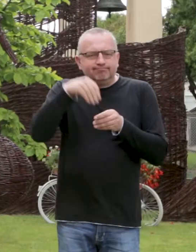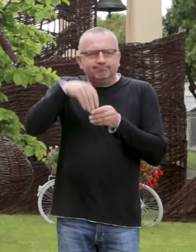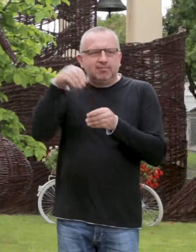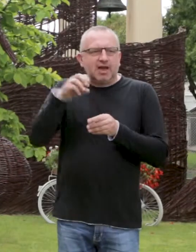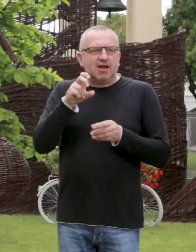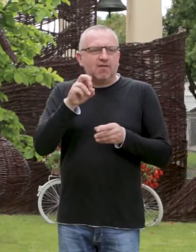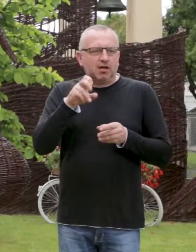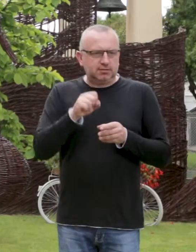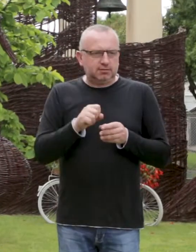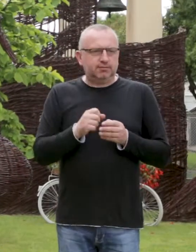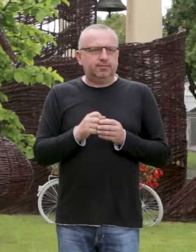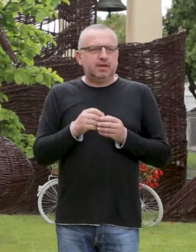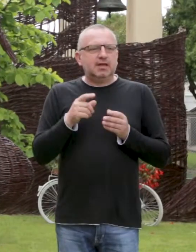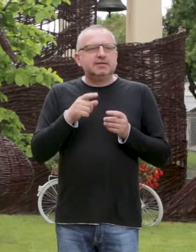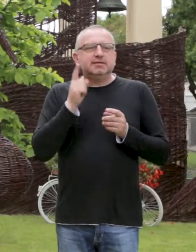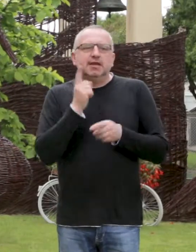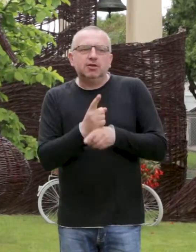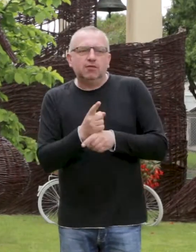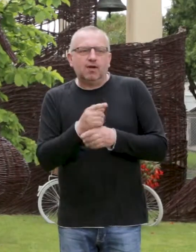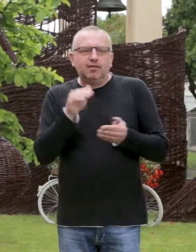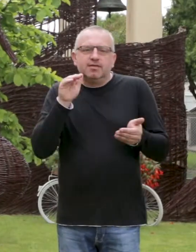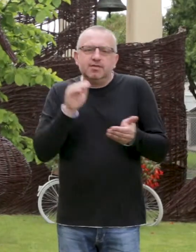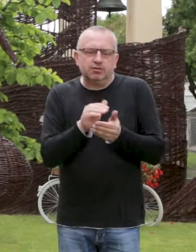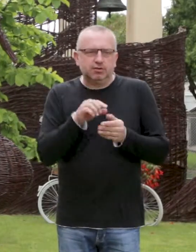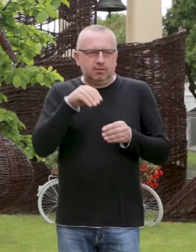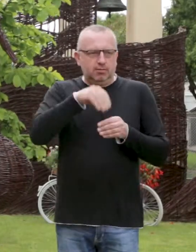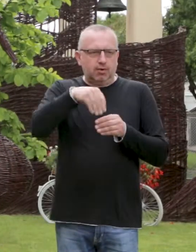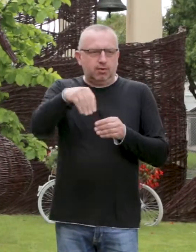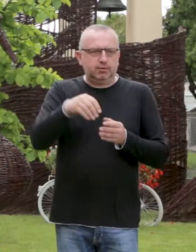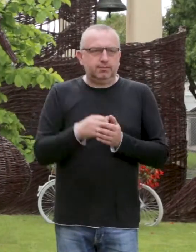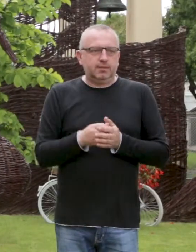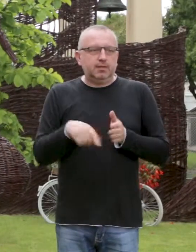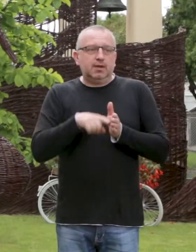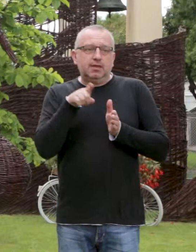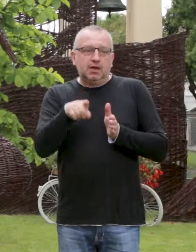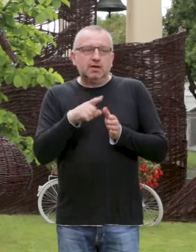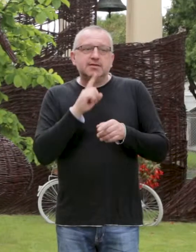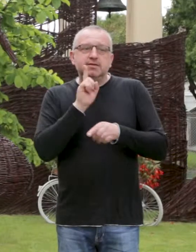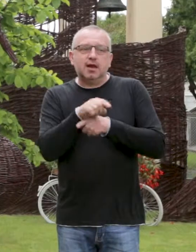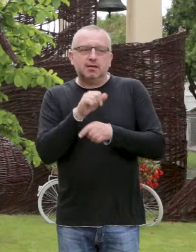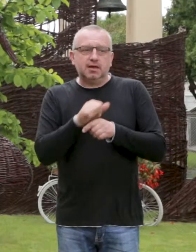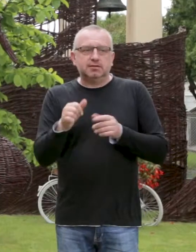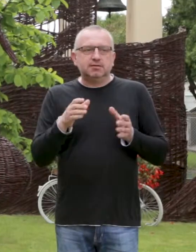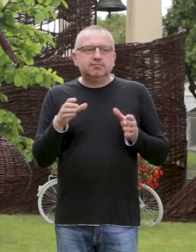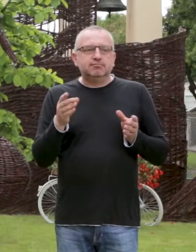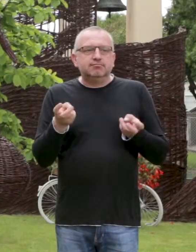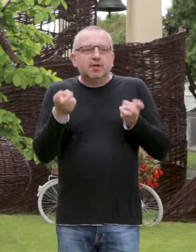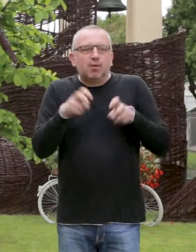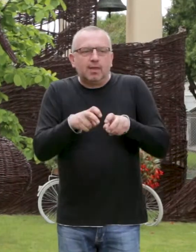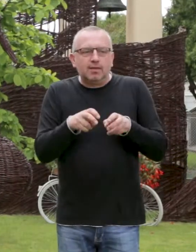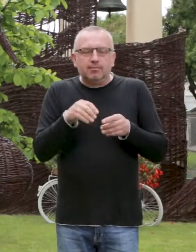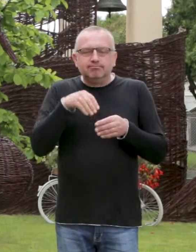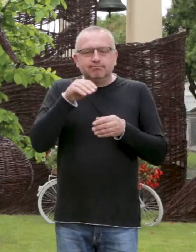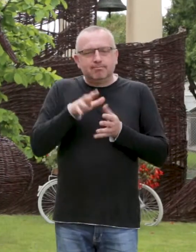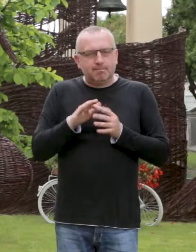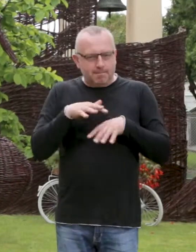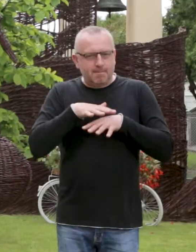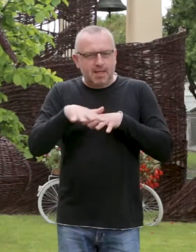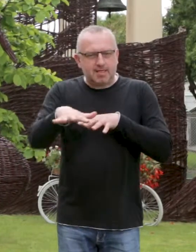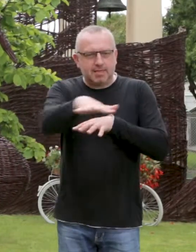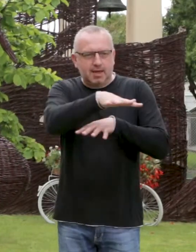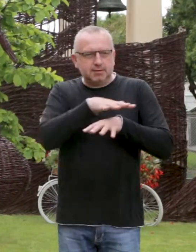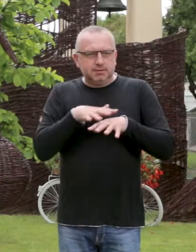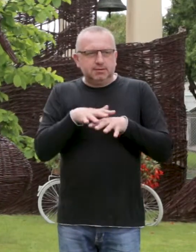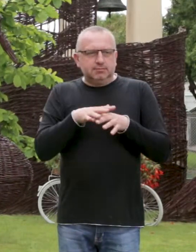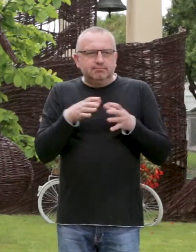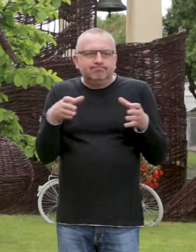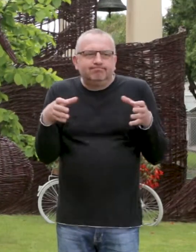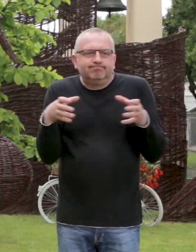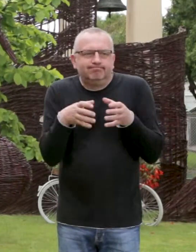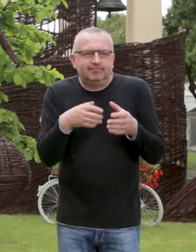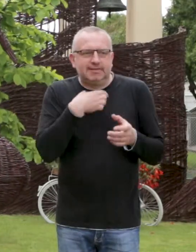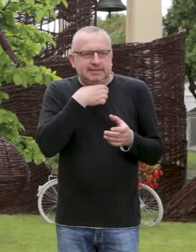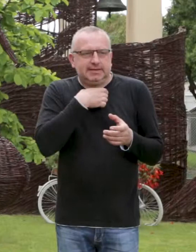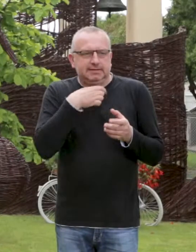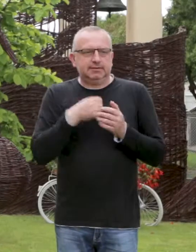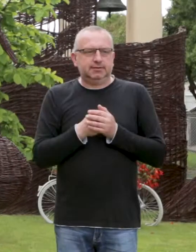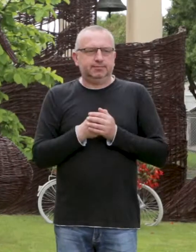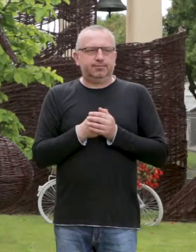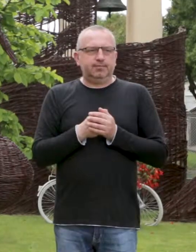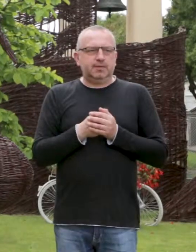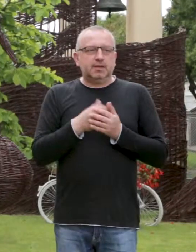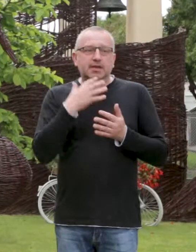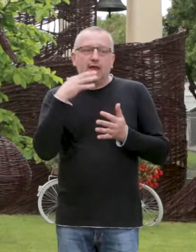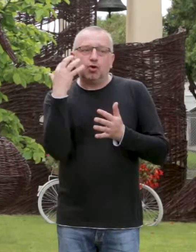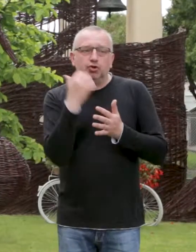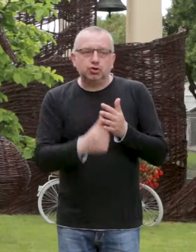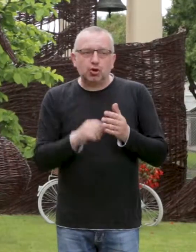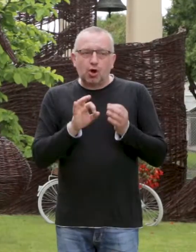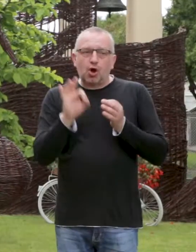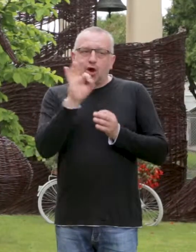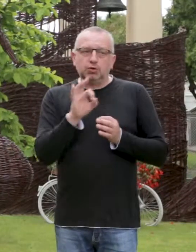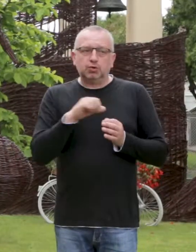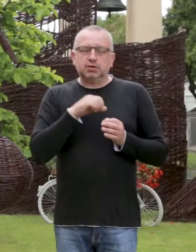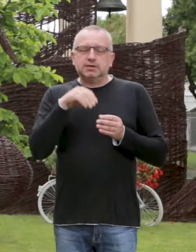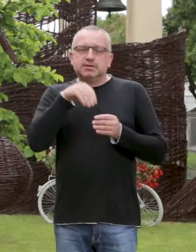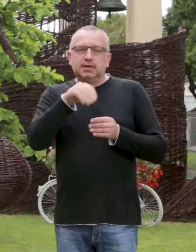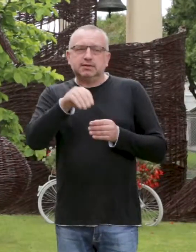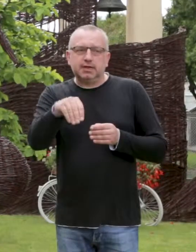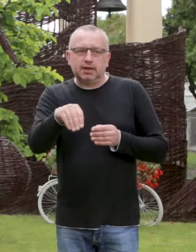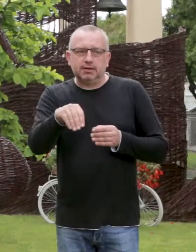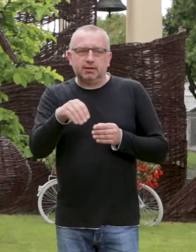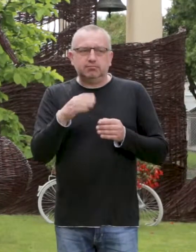Dlatego też zalecane jest zakładanie plantacji o wąskiej więźbie. Najkorzystniejsze okazuje się wysadzanie 220 tys. zrzezów na hektar dla odmian przeznaczonych do produkcji prętów jednorocznych.